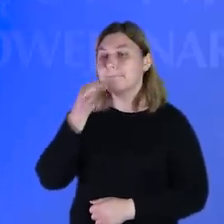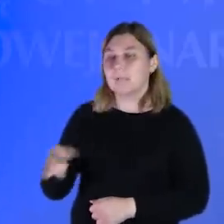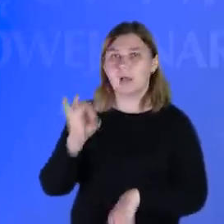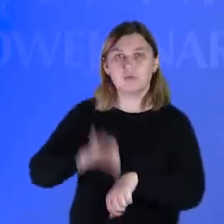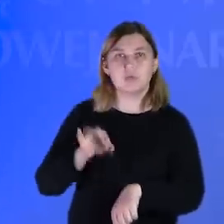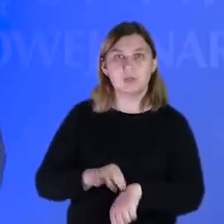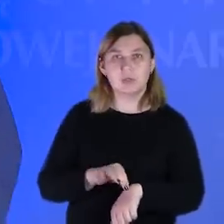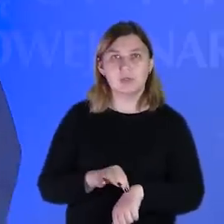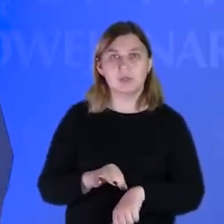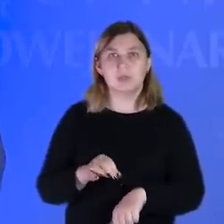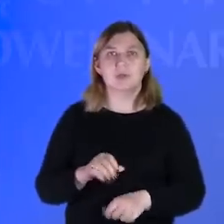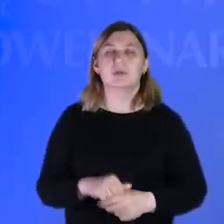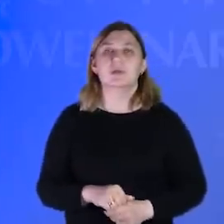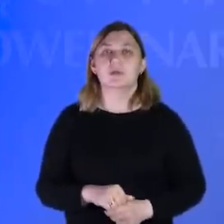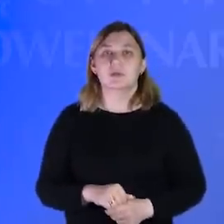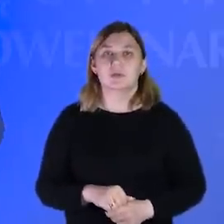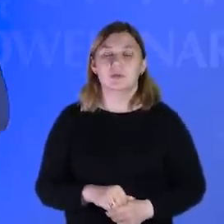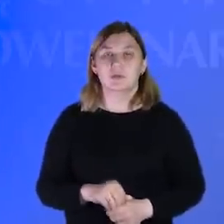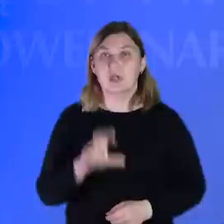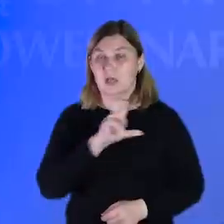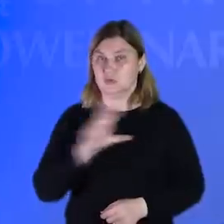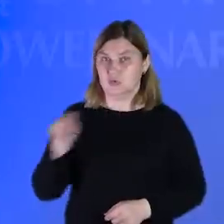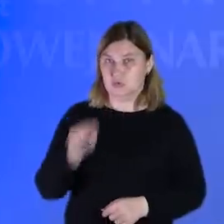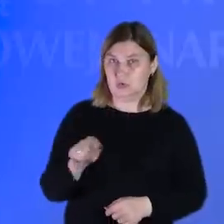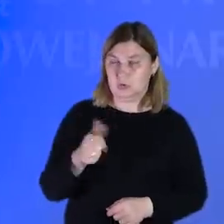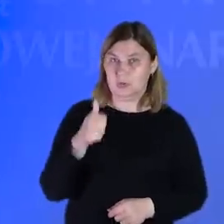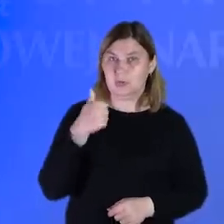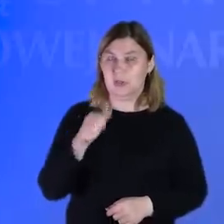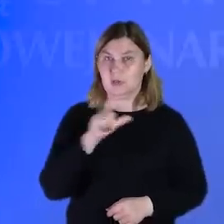do pana dr. Ryszarda Oleszkowicza. Czy jednocześnie, bo istnieje